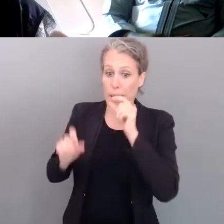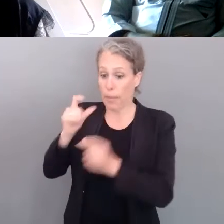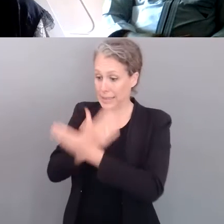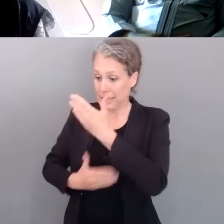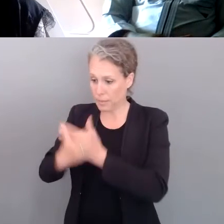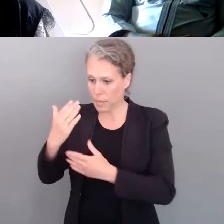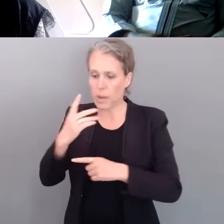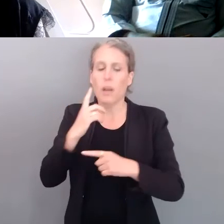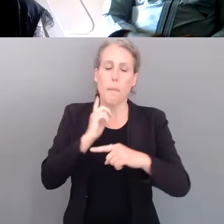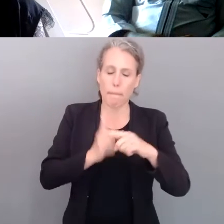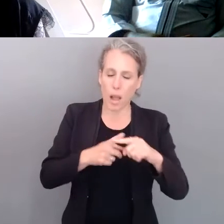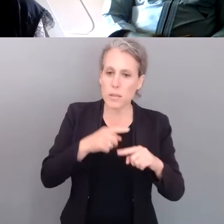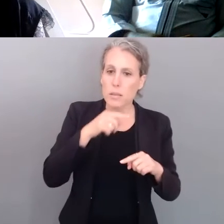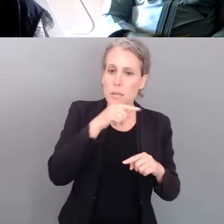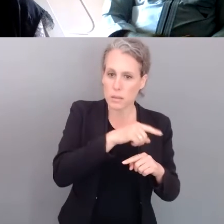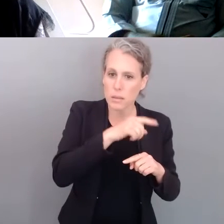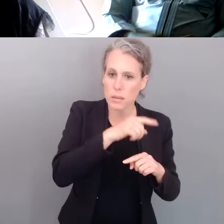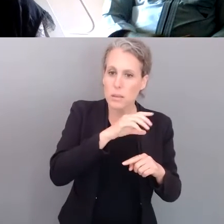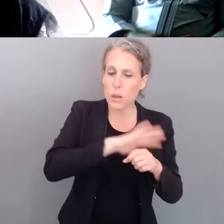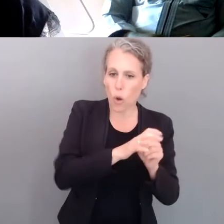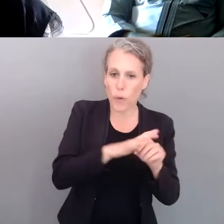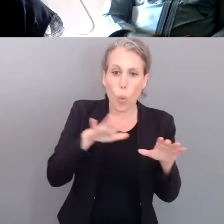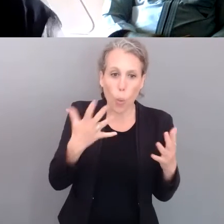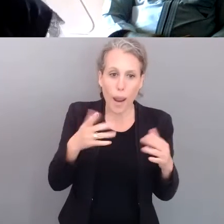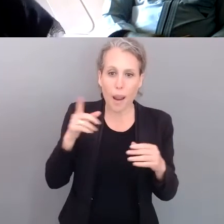, hoy que trata sobre las experiencias de las personas con discapacidad y